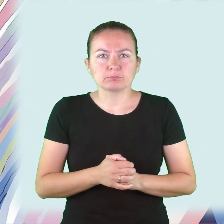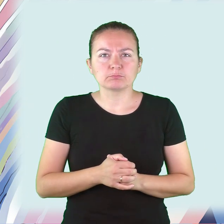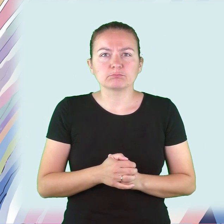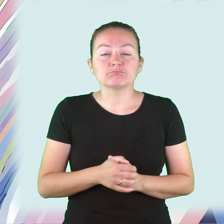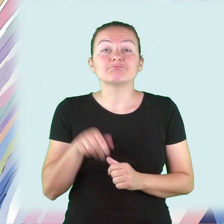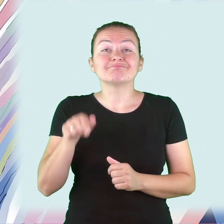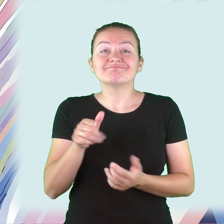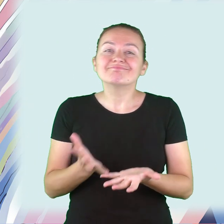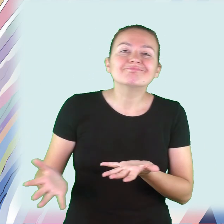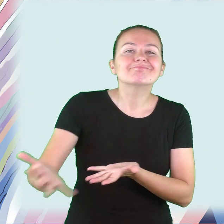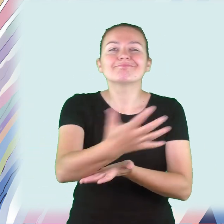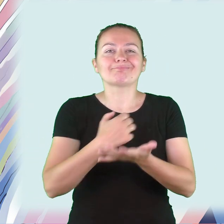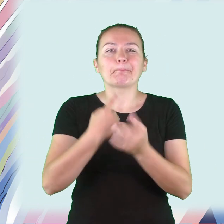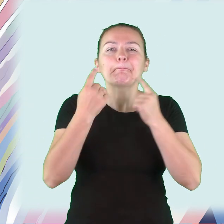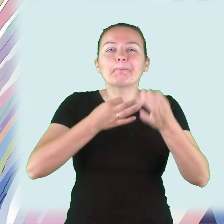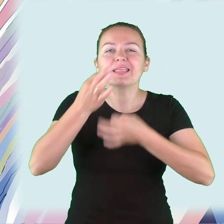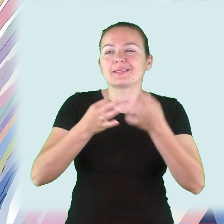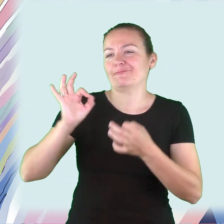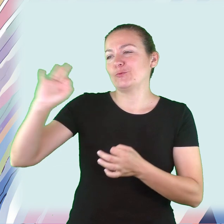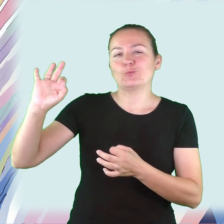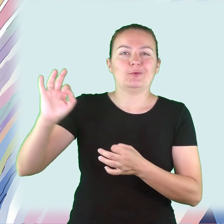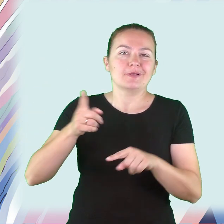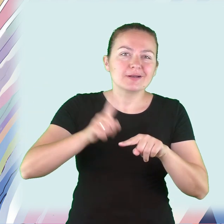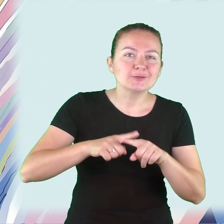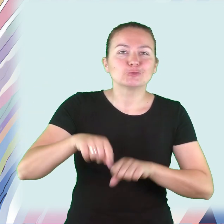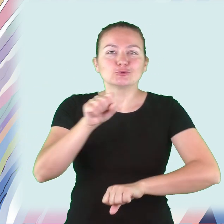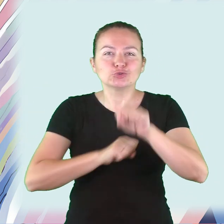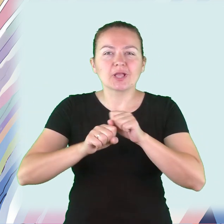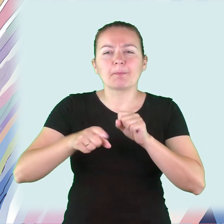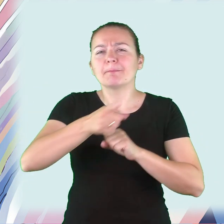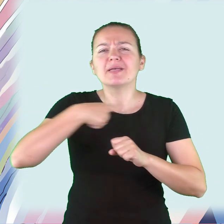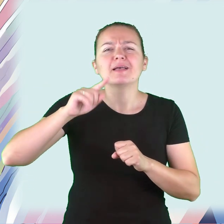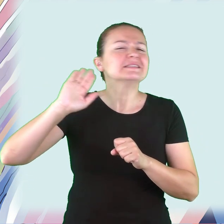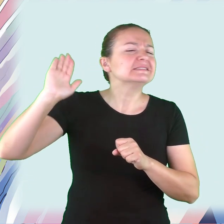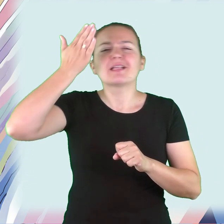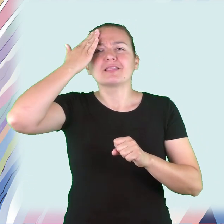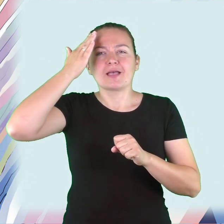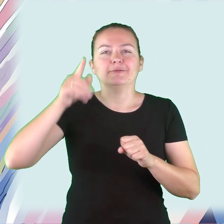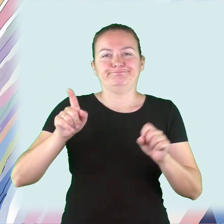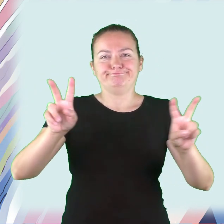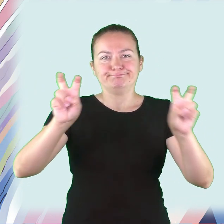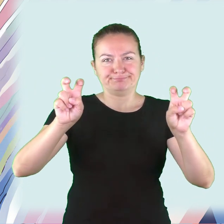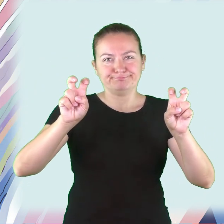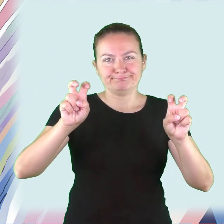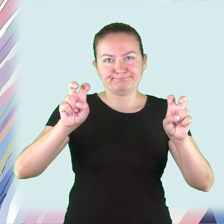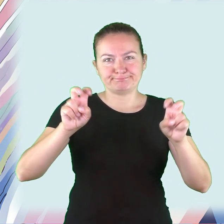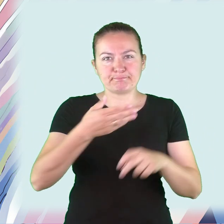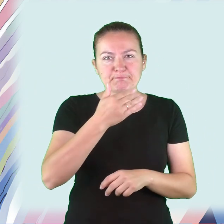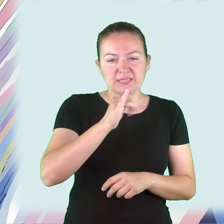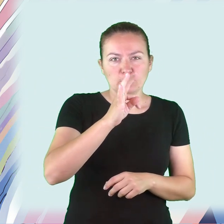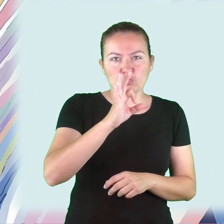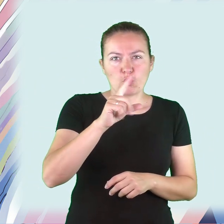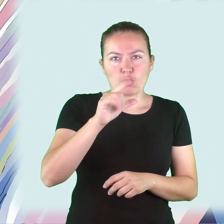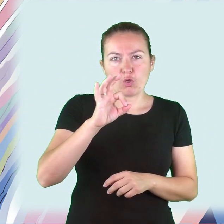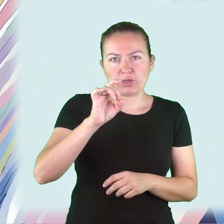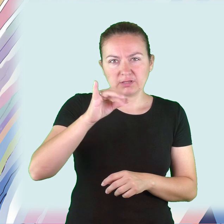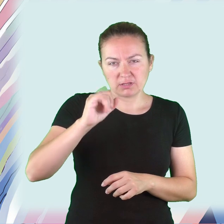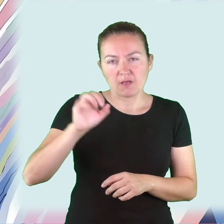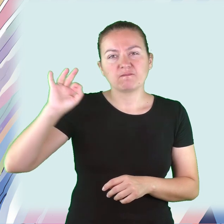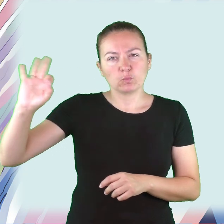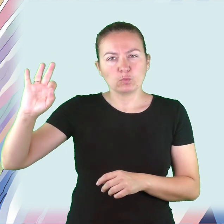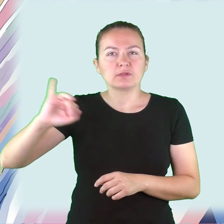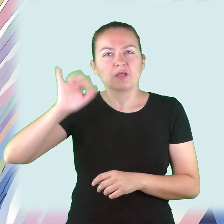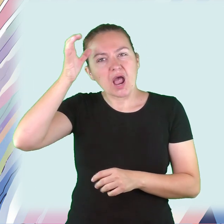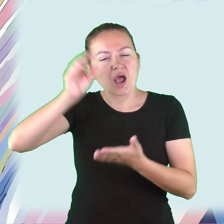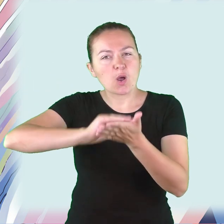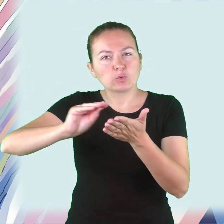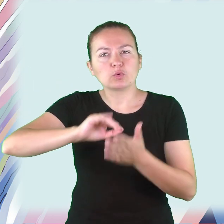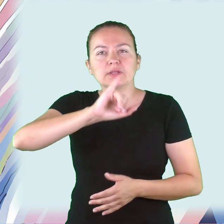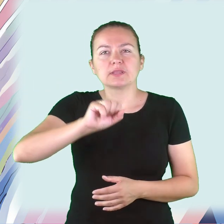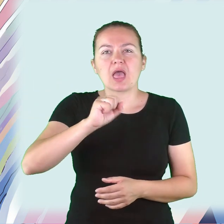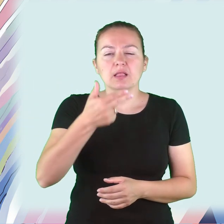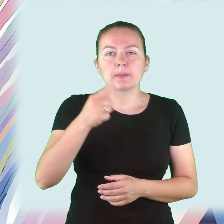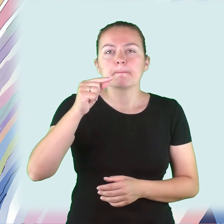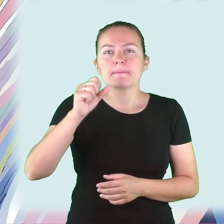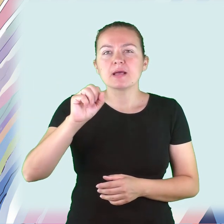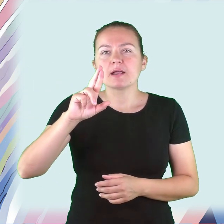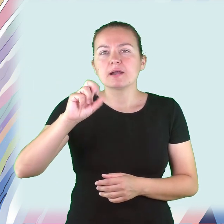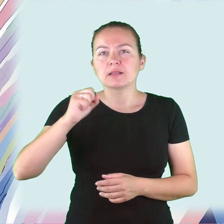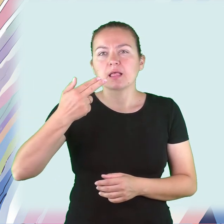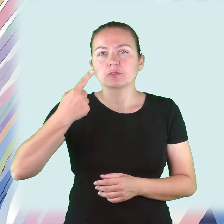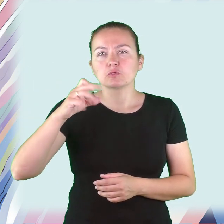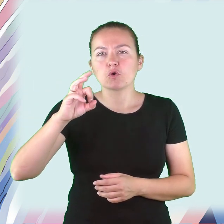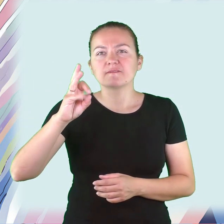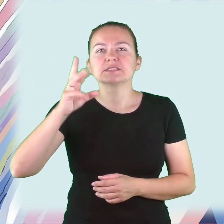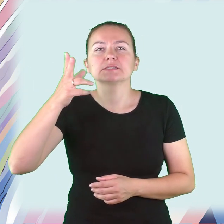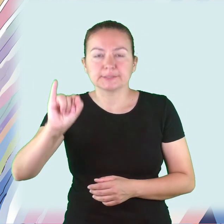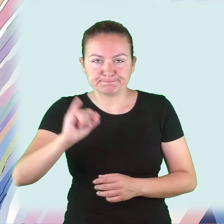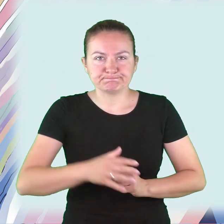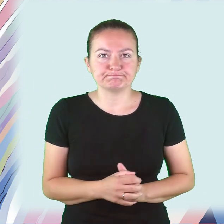Najpopularniejszy zbiór mitów Greków i Rzymian to “Mitologia” Jana Parandowskiego.